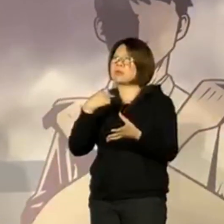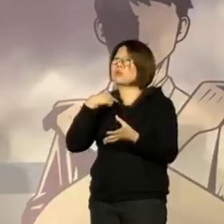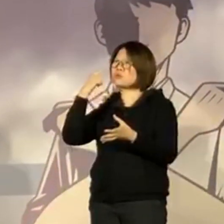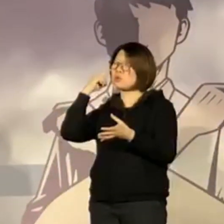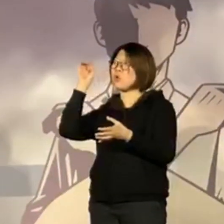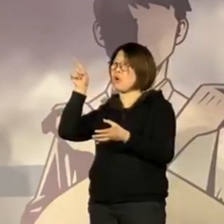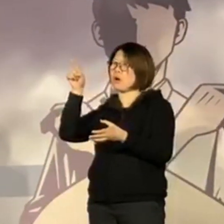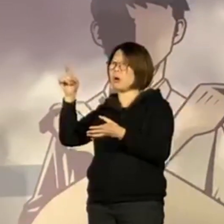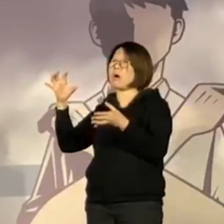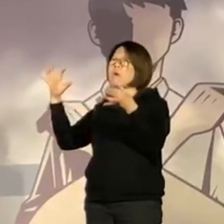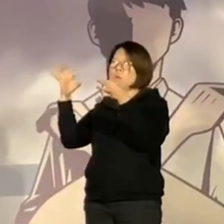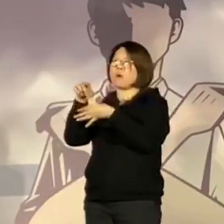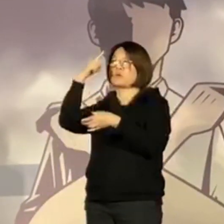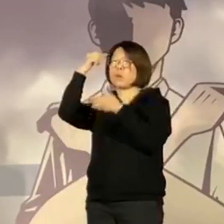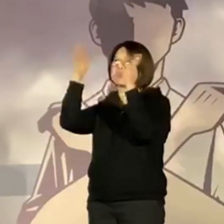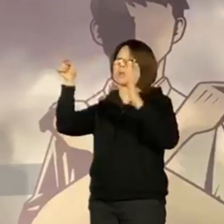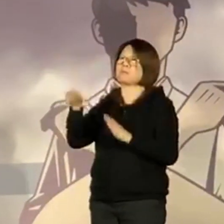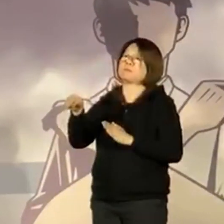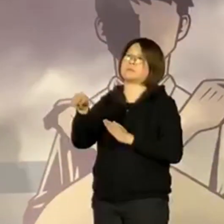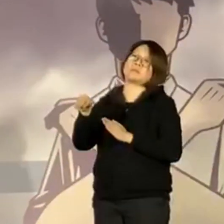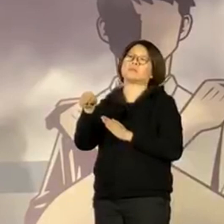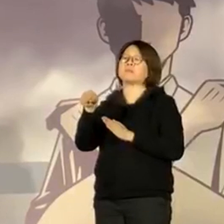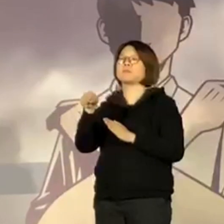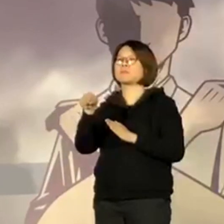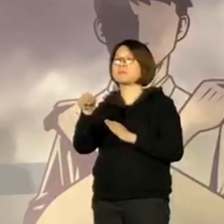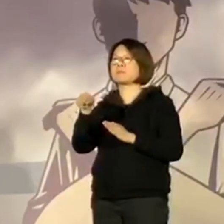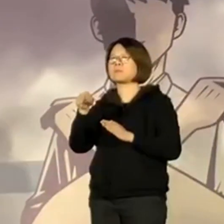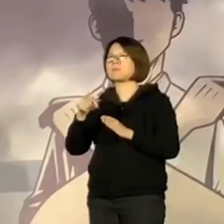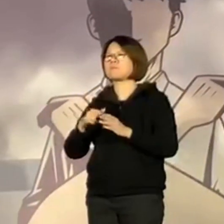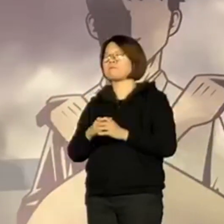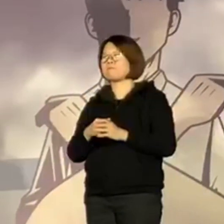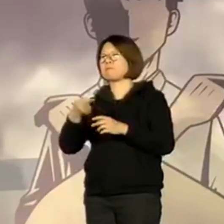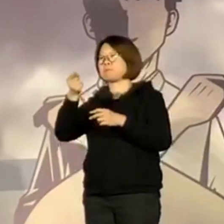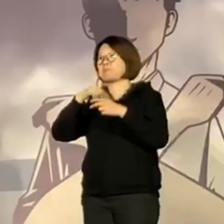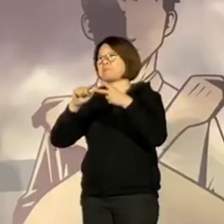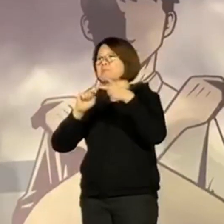多的不講了 都是在今年9月之後發生的事